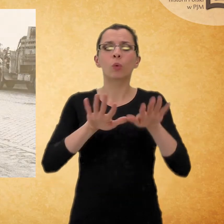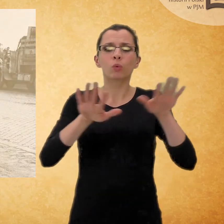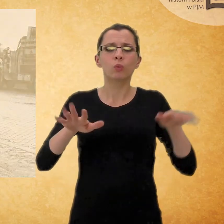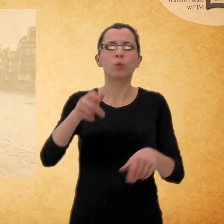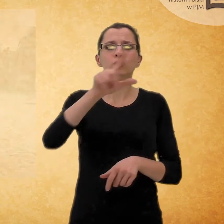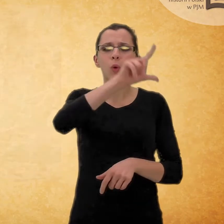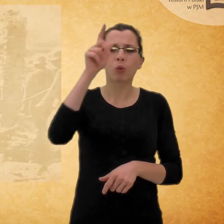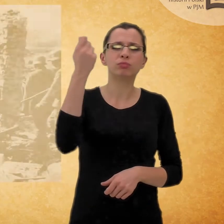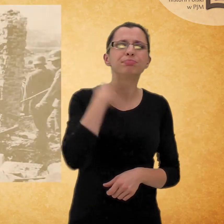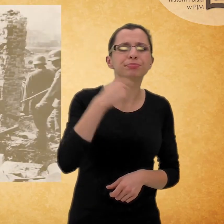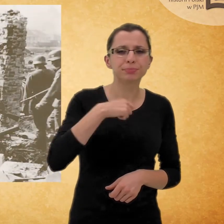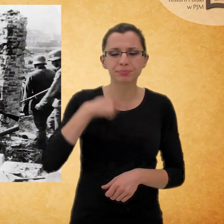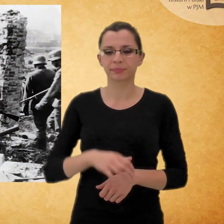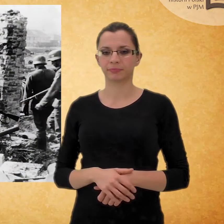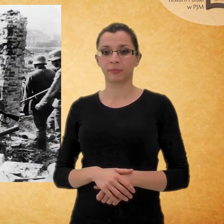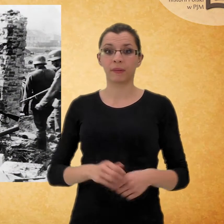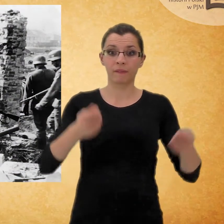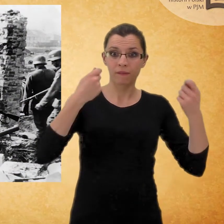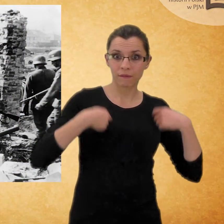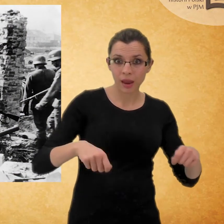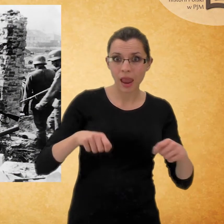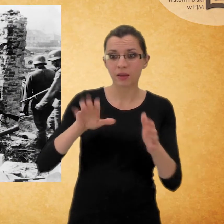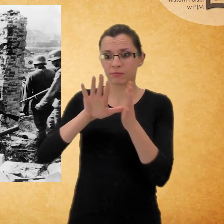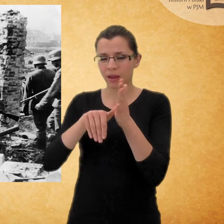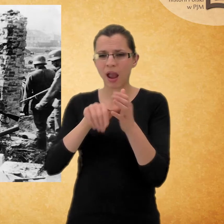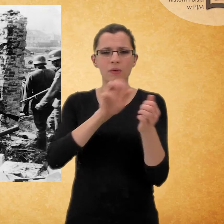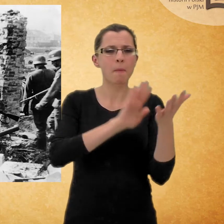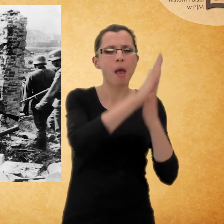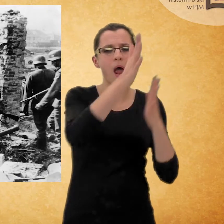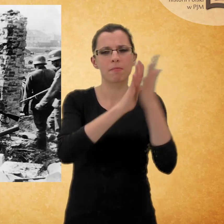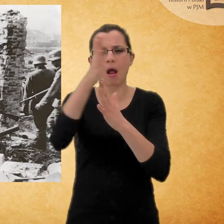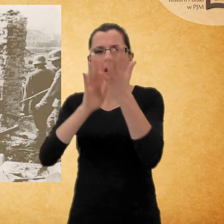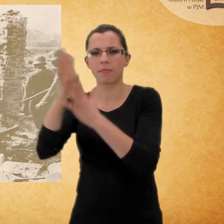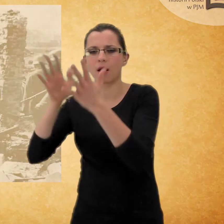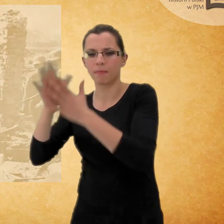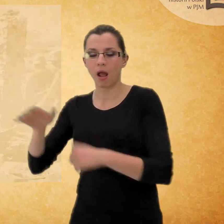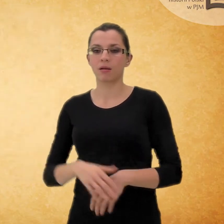Zabijano ludzi, palono wsie i miasta.